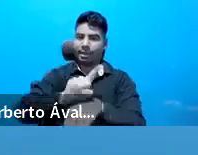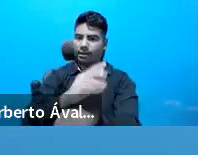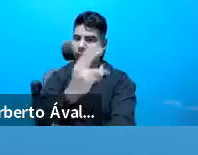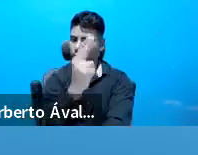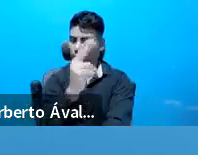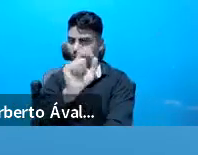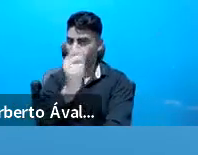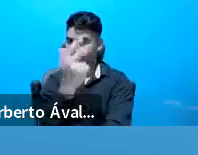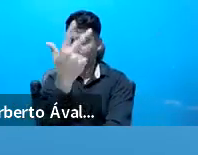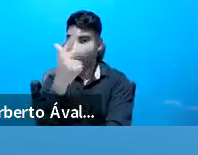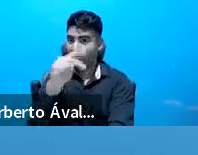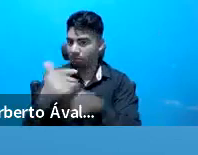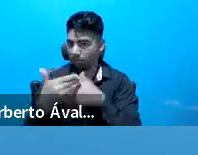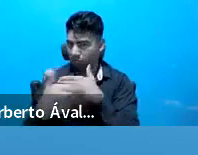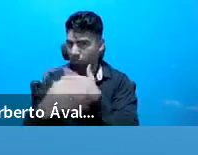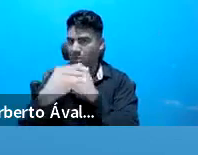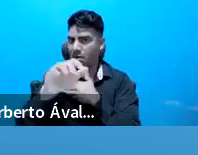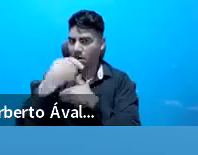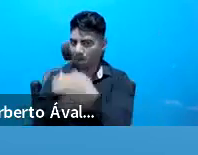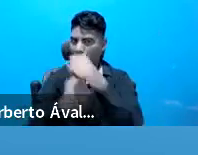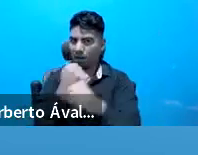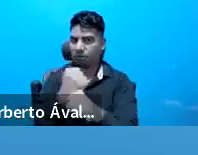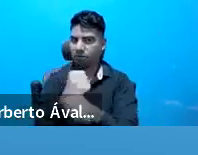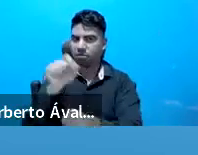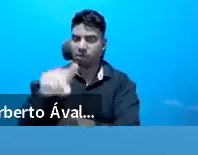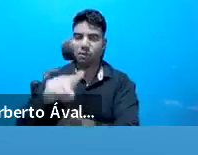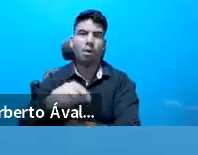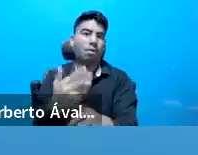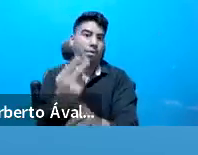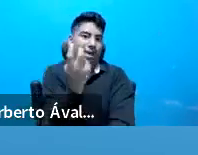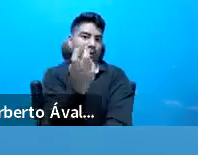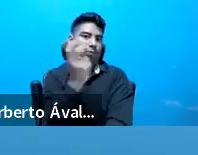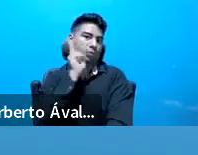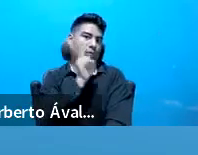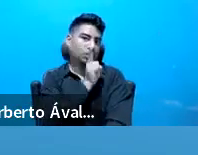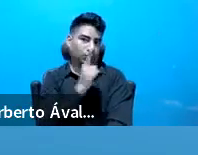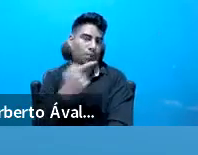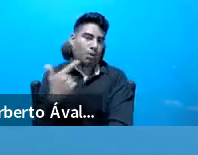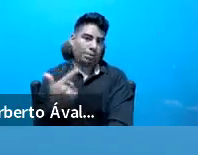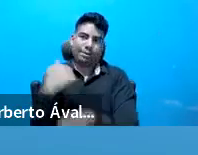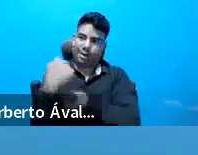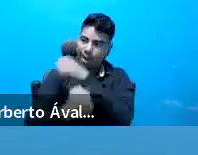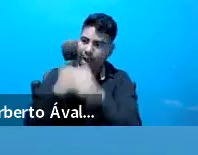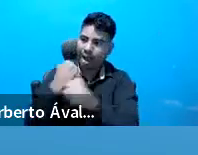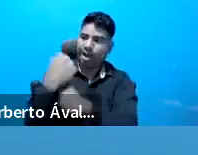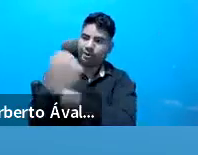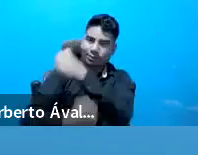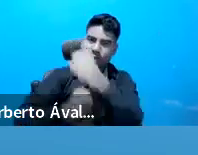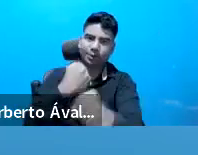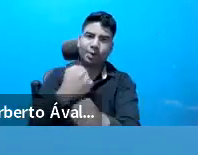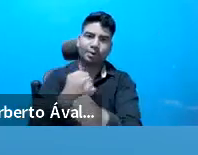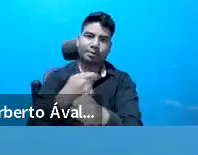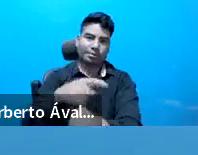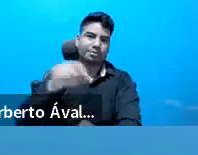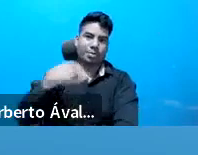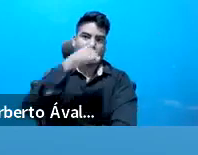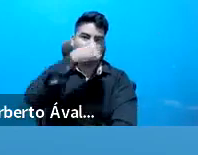desde ese día se convierte como en un día muy especial para las personas sordas sordas quienes cada año, con año se reúnen en reúnen en el hemiciclo juárez